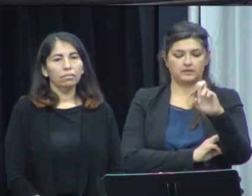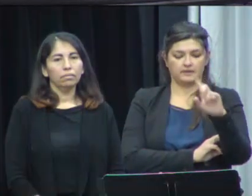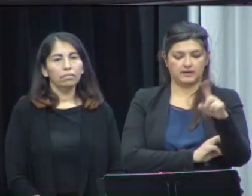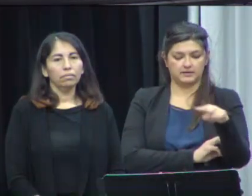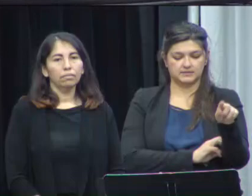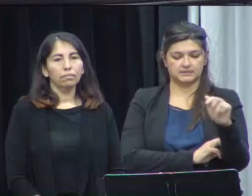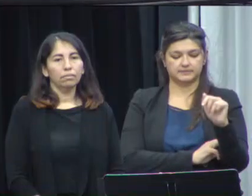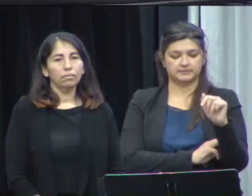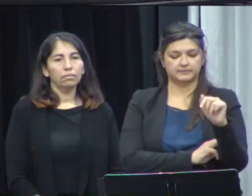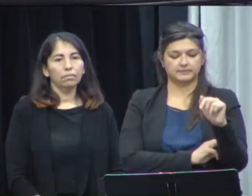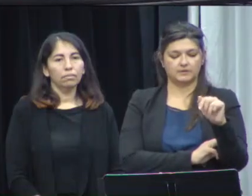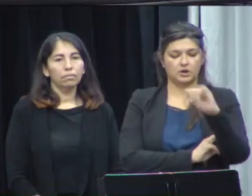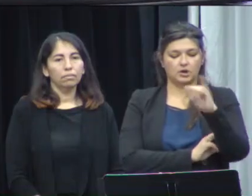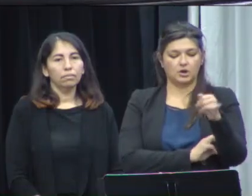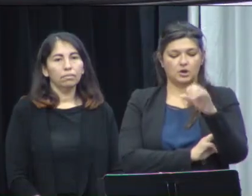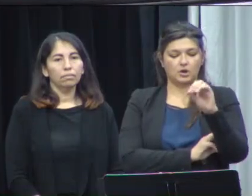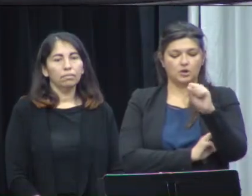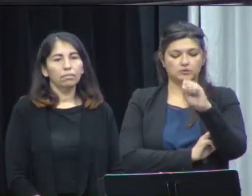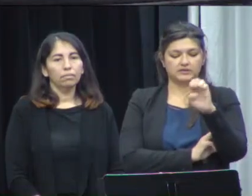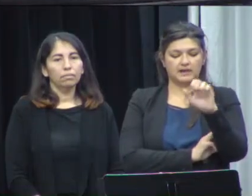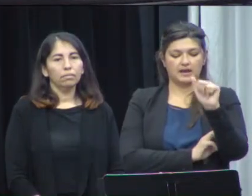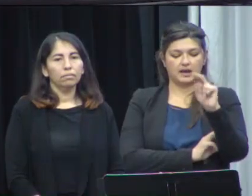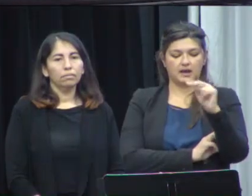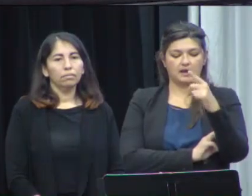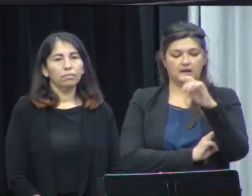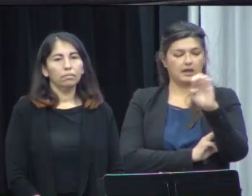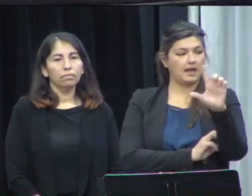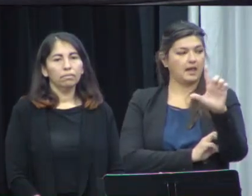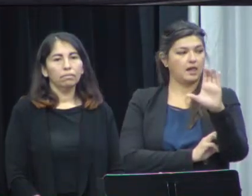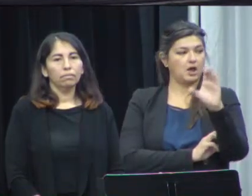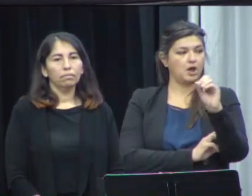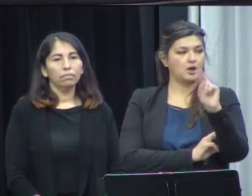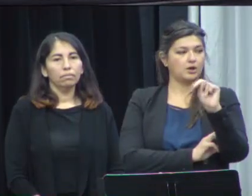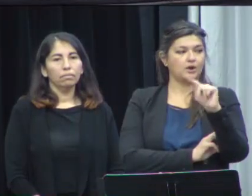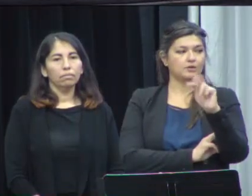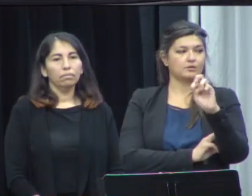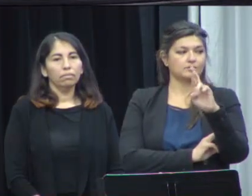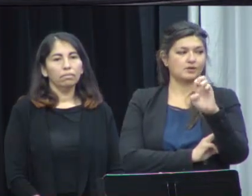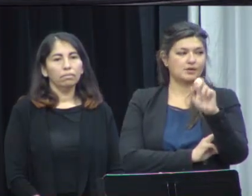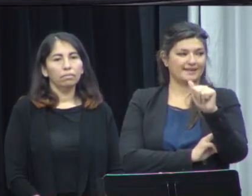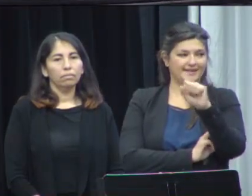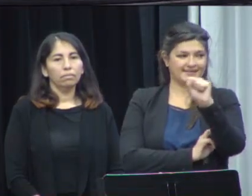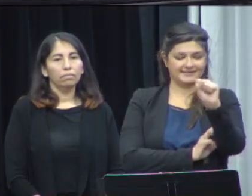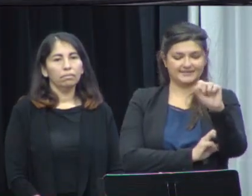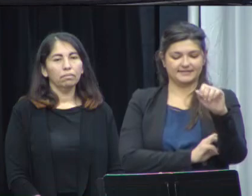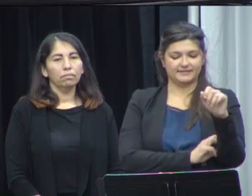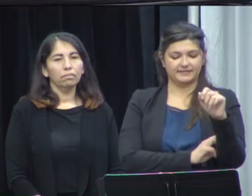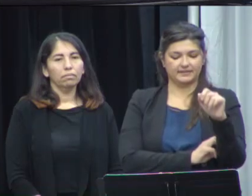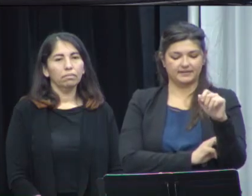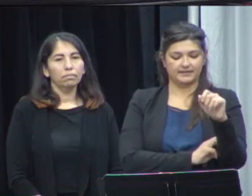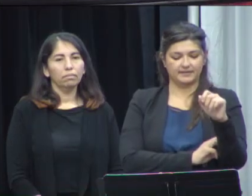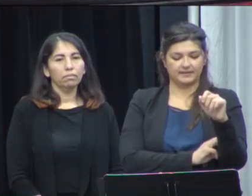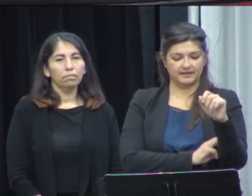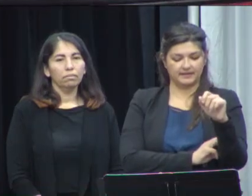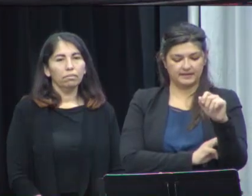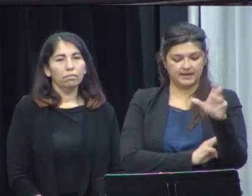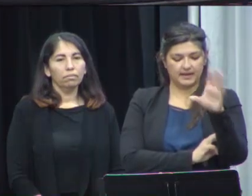Jose Angel Contrares. (audience applauds) [Announcer] Mathew De La Rosa.